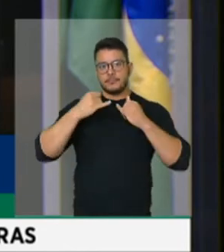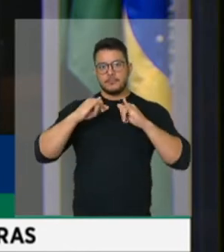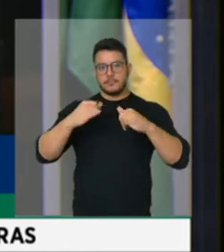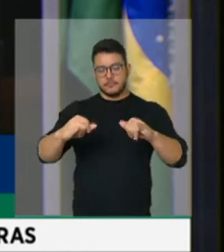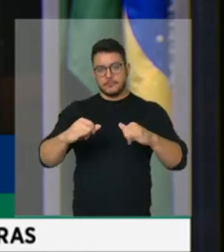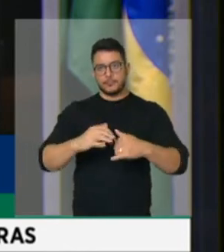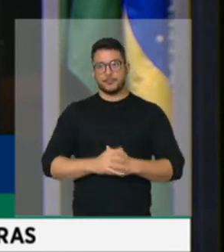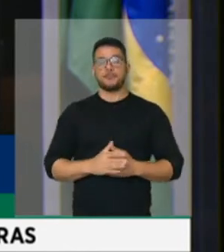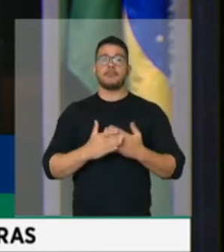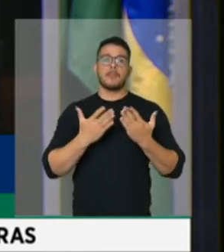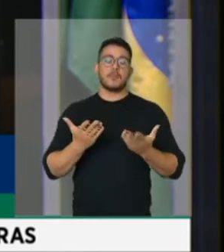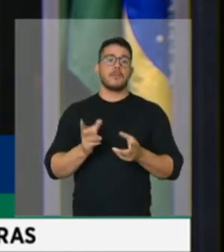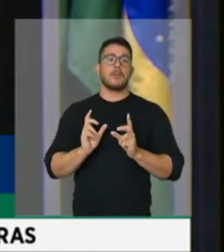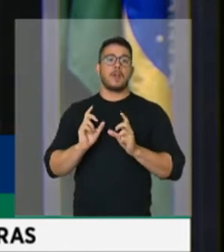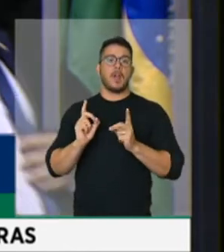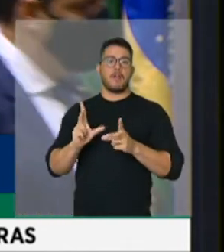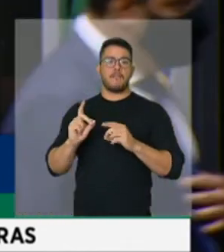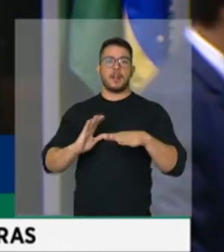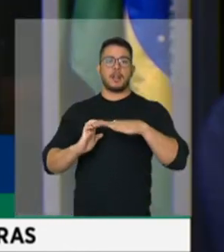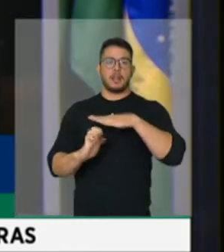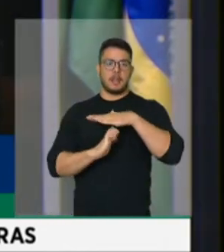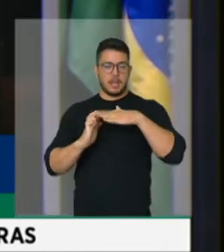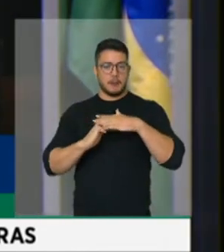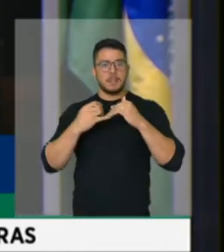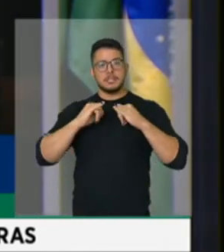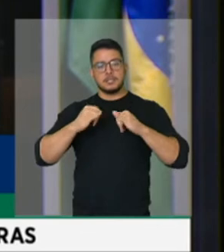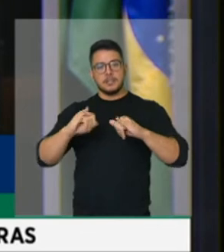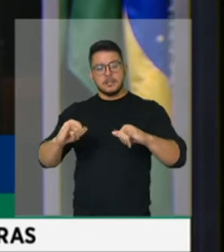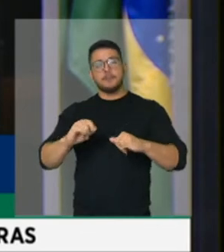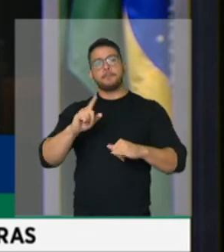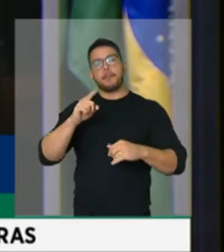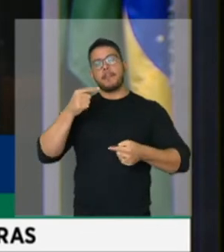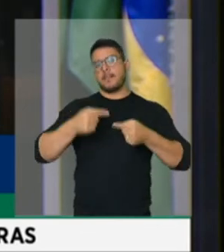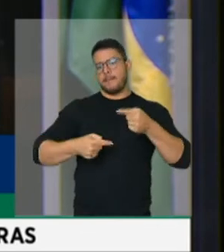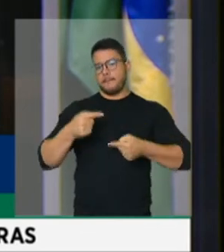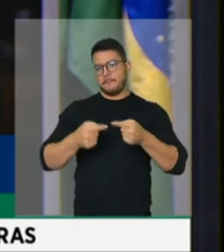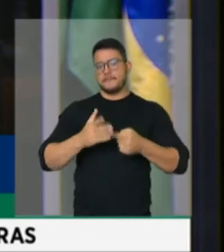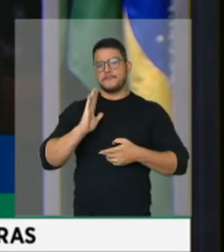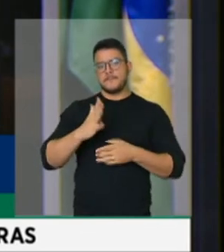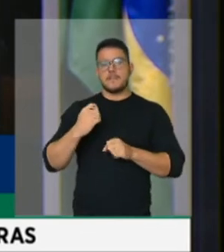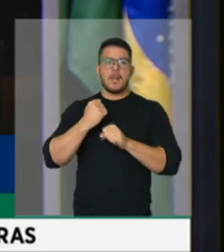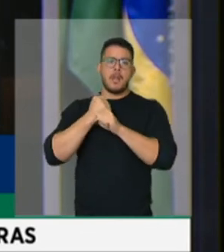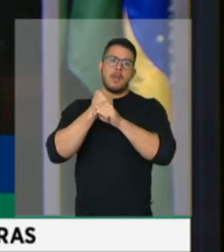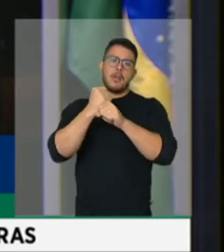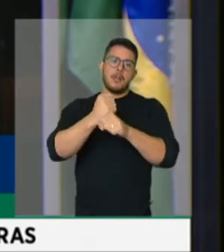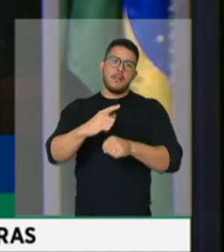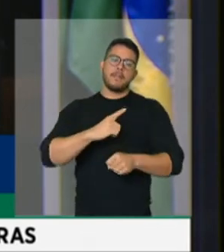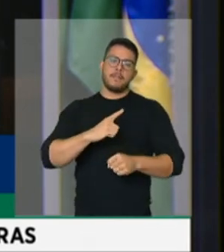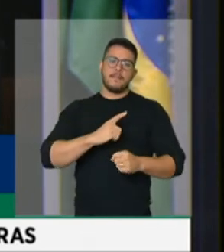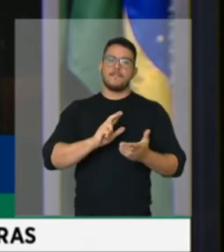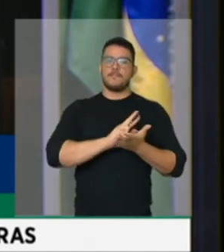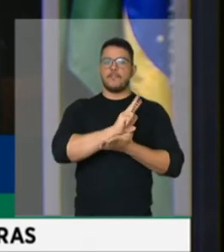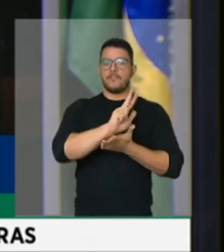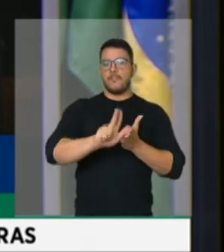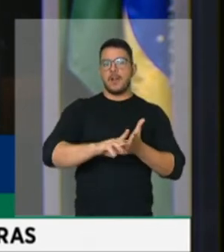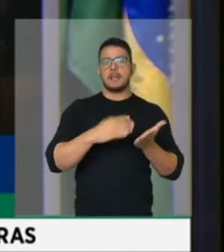MERCADO EM TORNO DESSE AGENTE ALÉM DE ESTRATEGICAMENTE DESACONSELHÁVEL ESSA HIPÓTESE NÃO ERA ADERENTE A LIBERALIZAÇÃO PRETENDIA